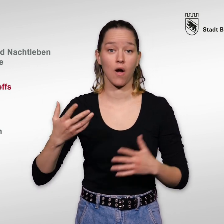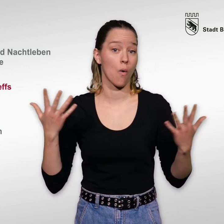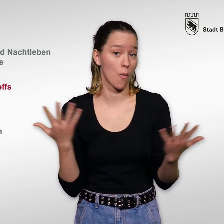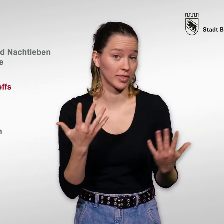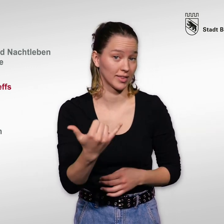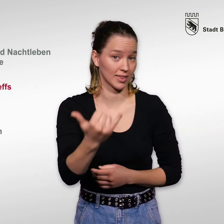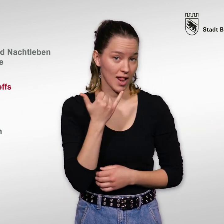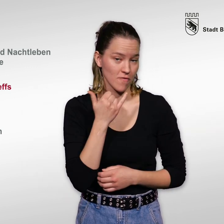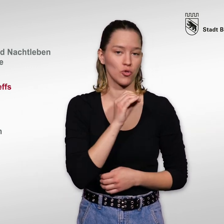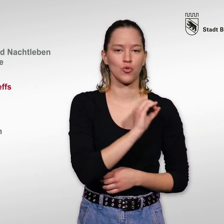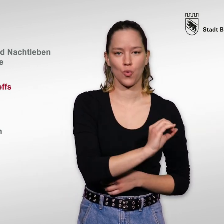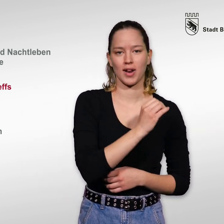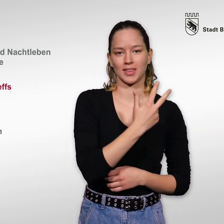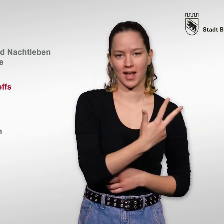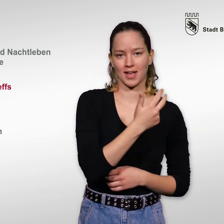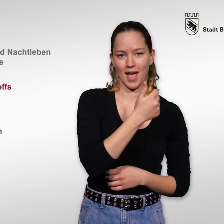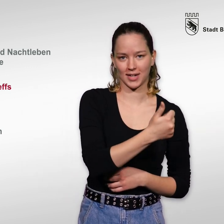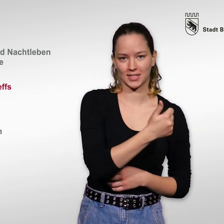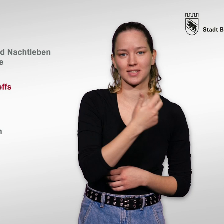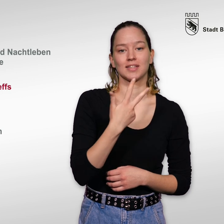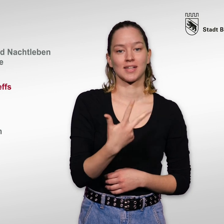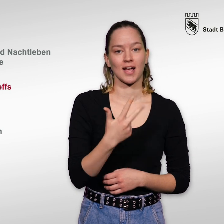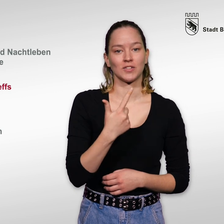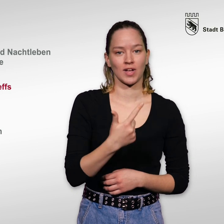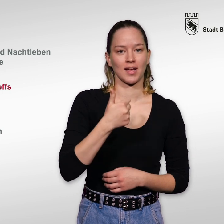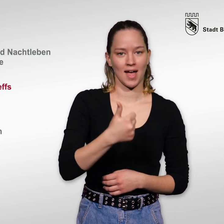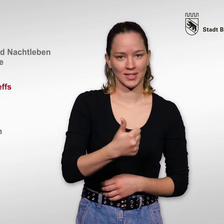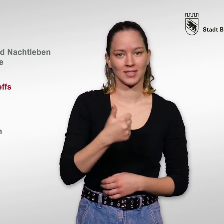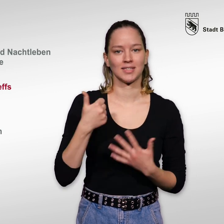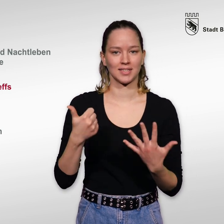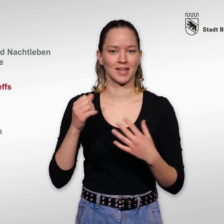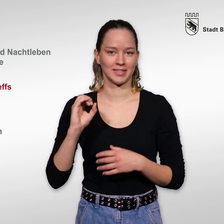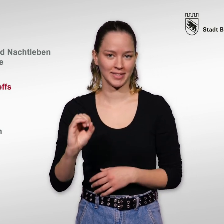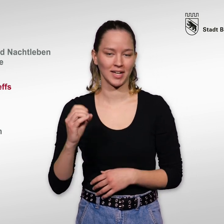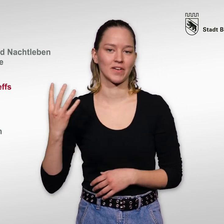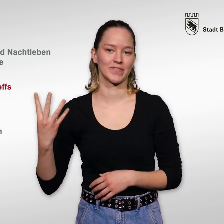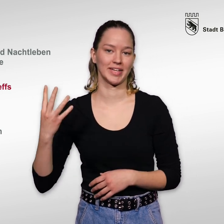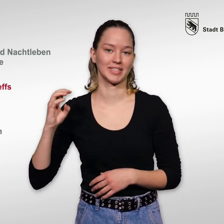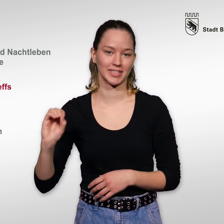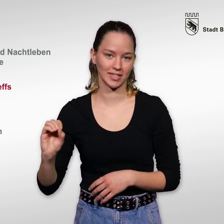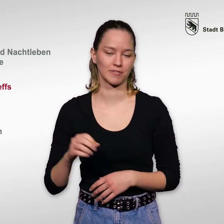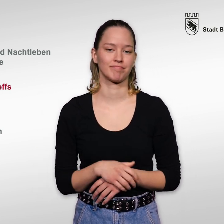oder der Telefonnummer 031 321 60 40.